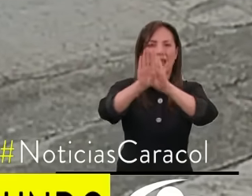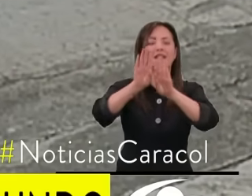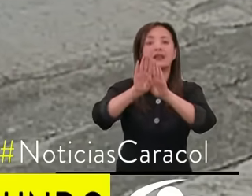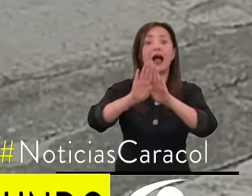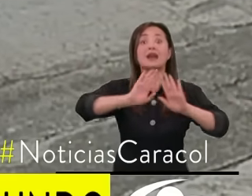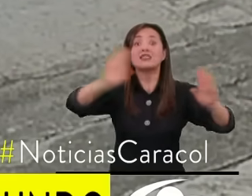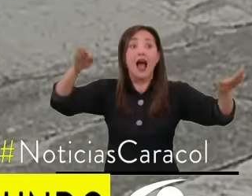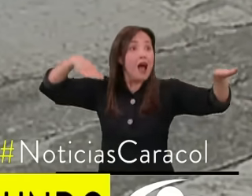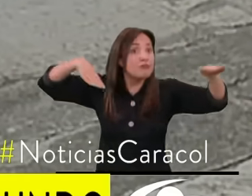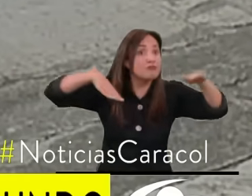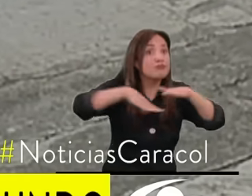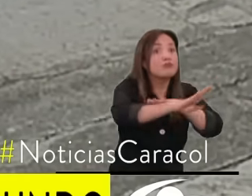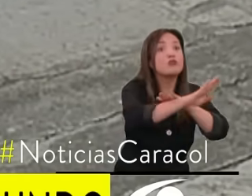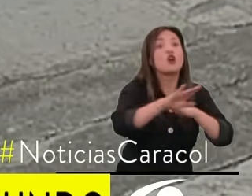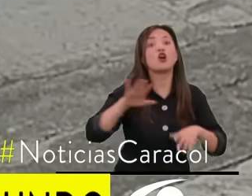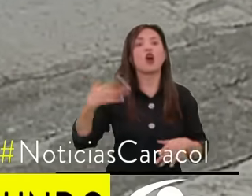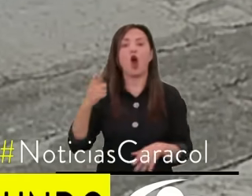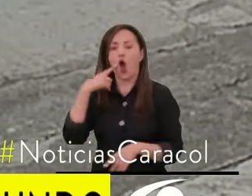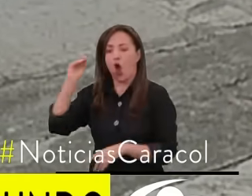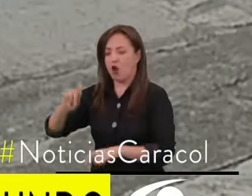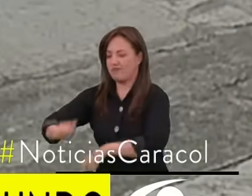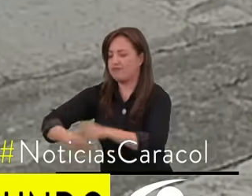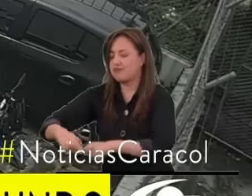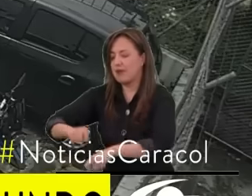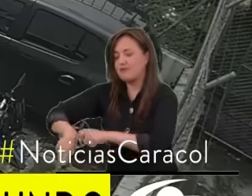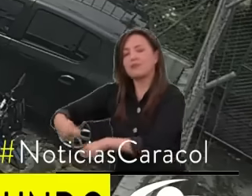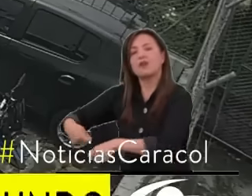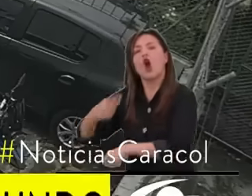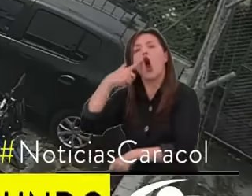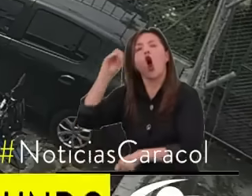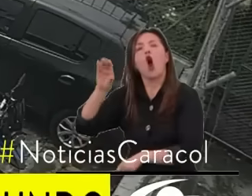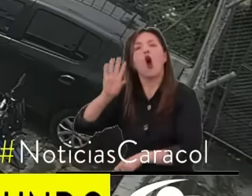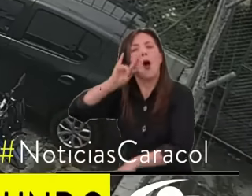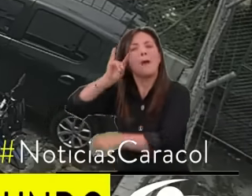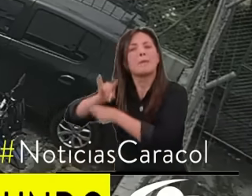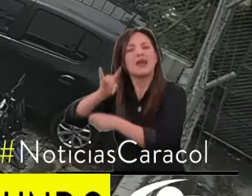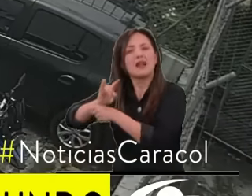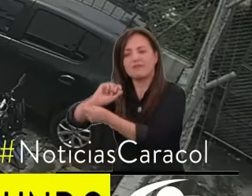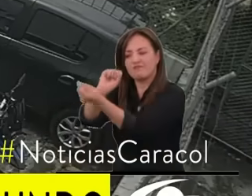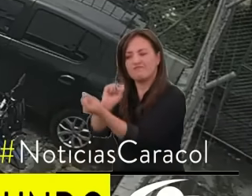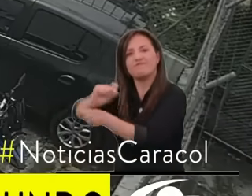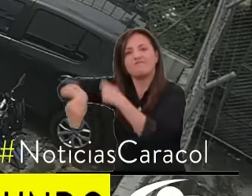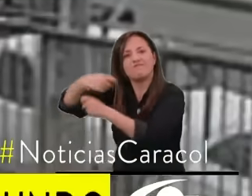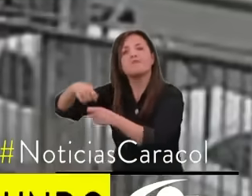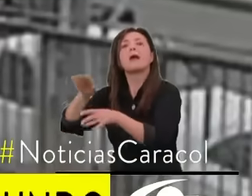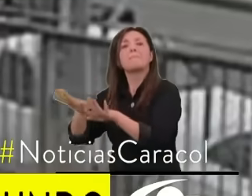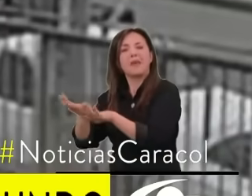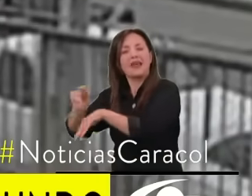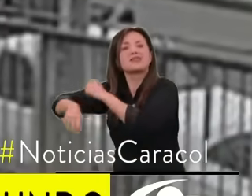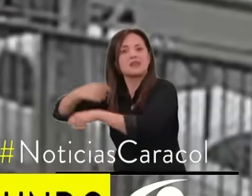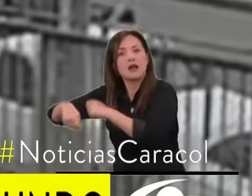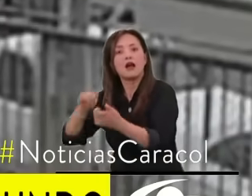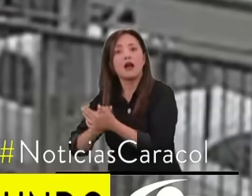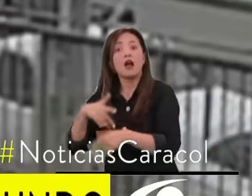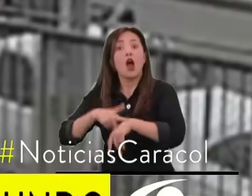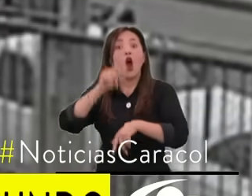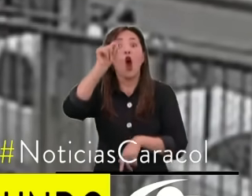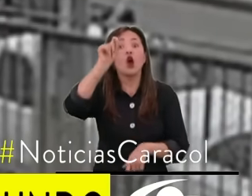esta volqueta ella un refuerzo en el romper para tumbar la puerta, ya con el vehículo